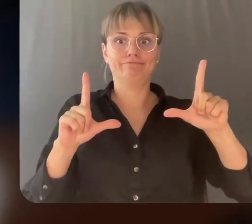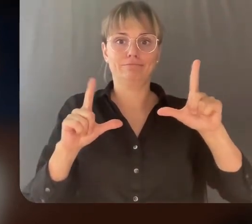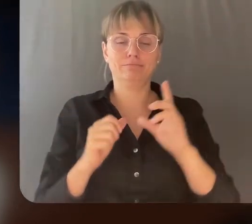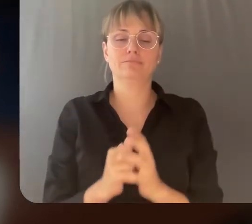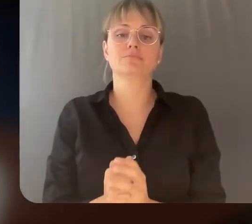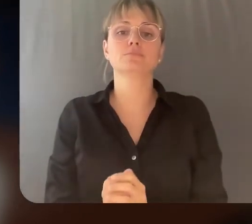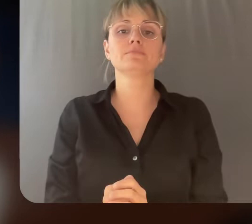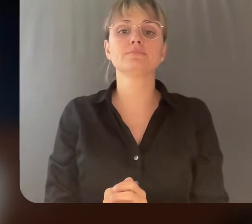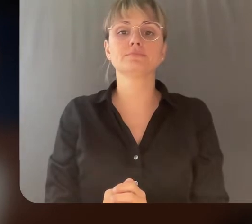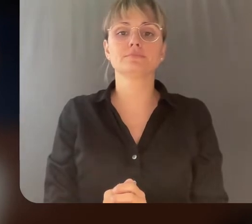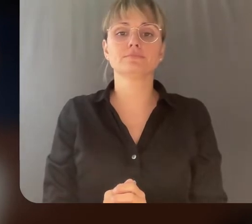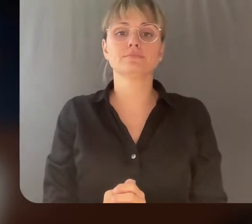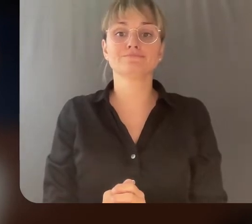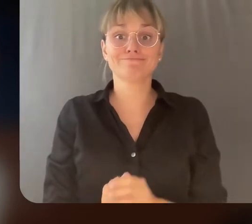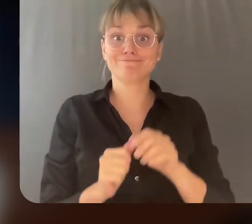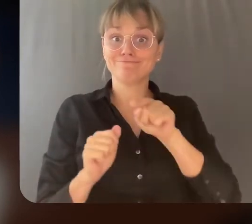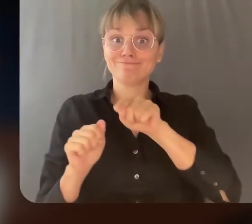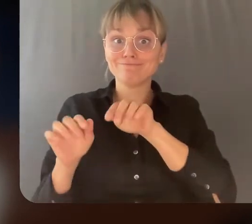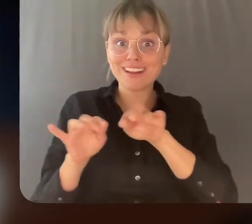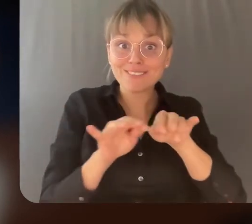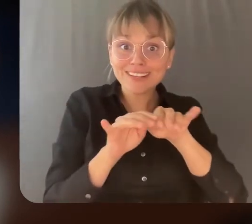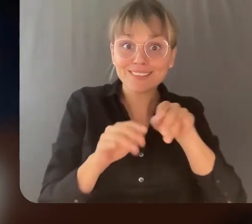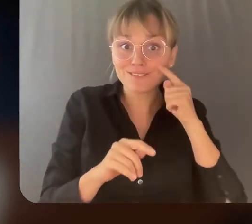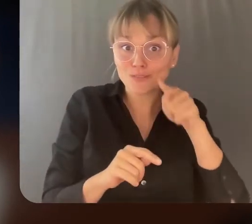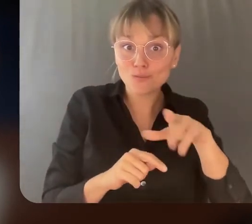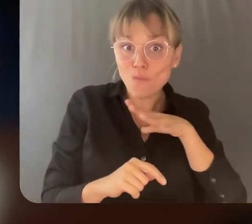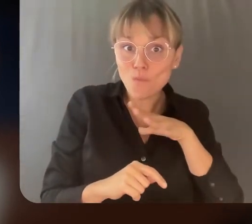L'application téléphonique s'ouvre. Il y a un clavier téléphonique.